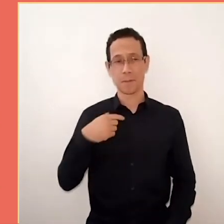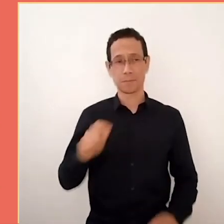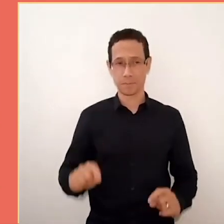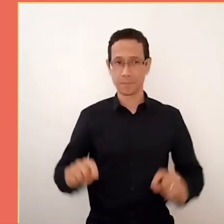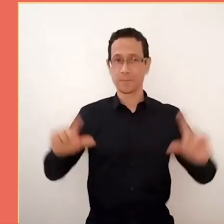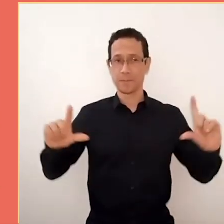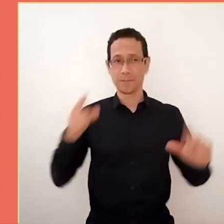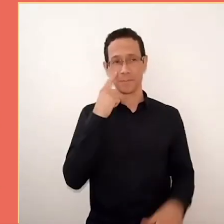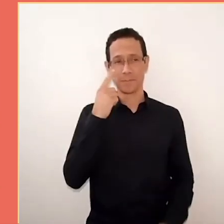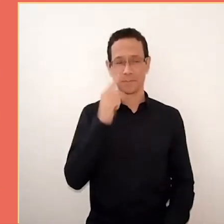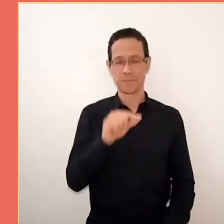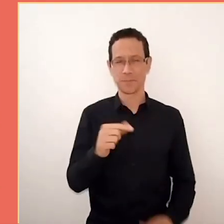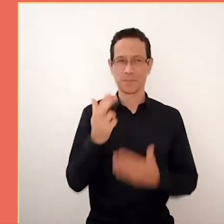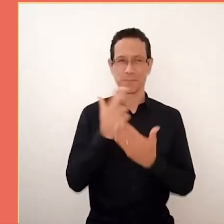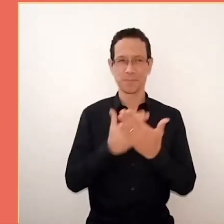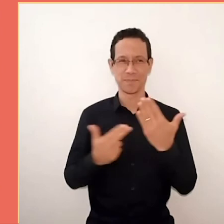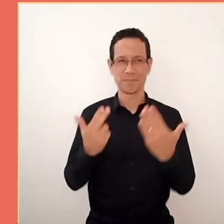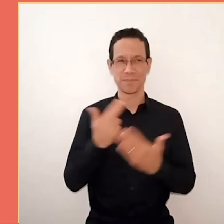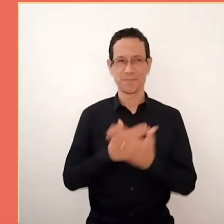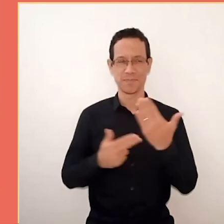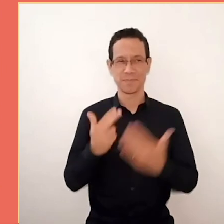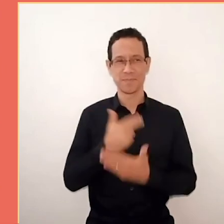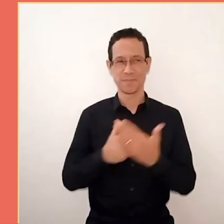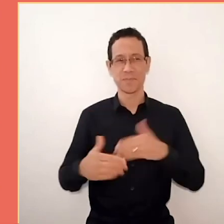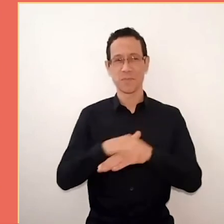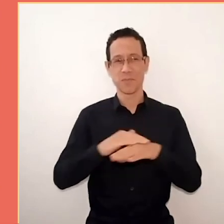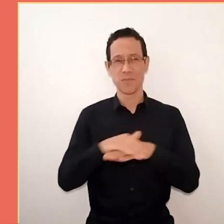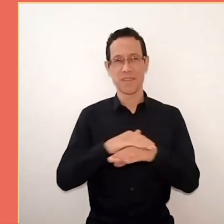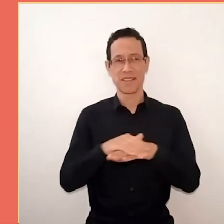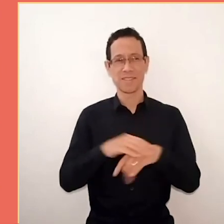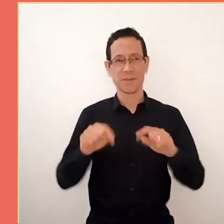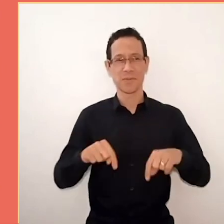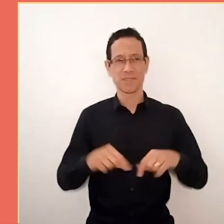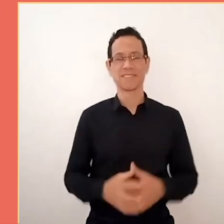os registros que eu fiz a partir das conversas da mesa de hoje.